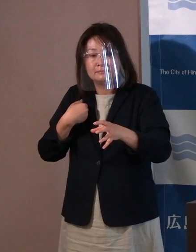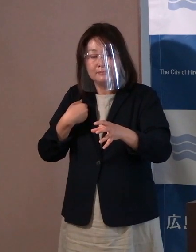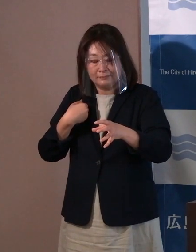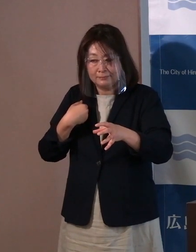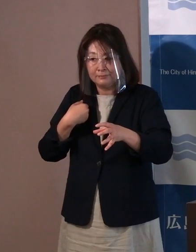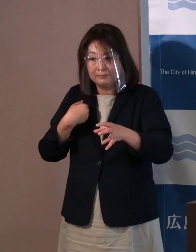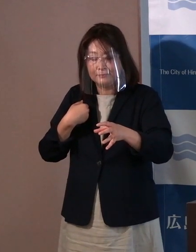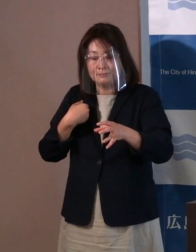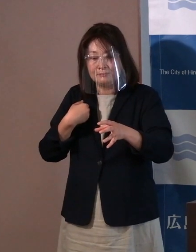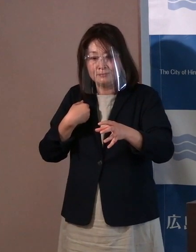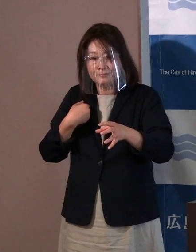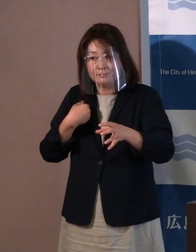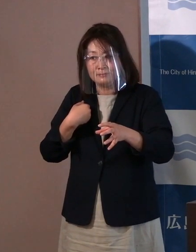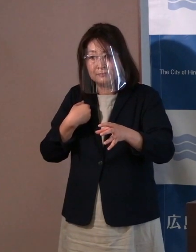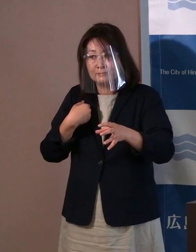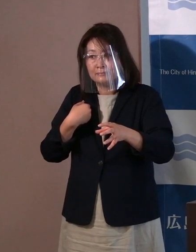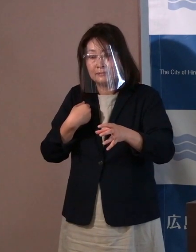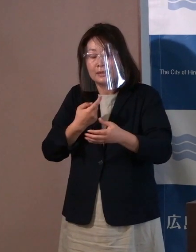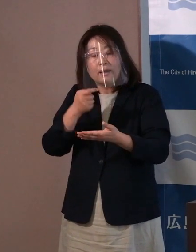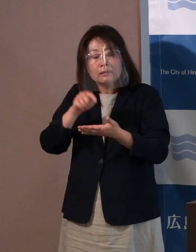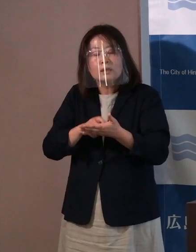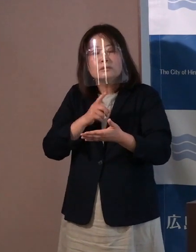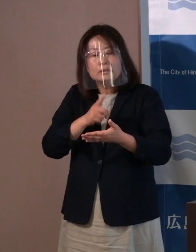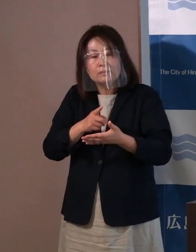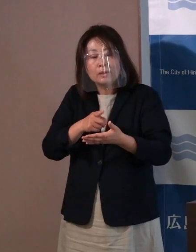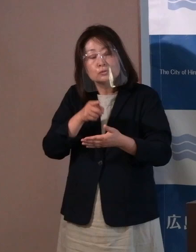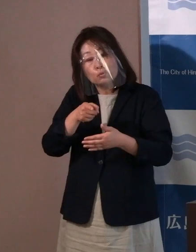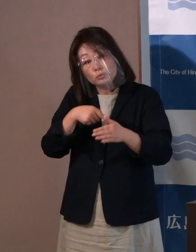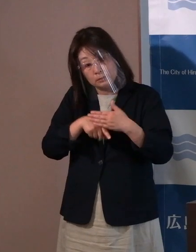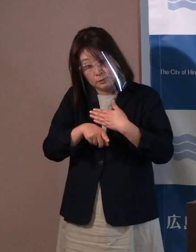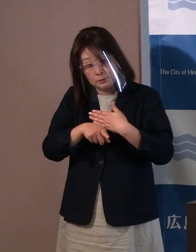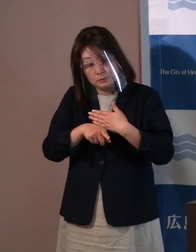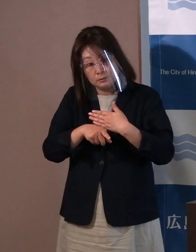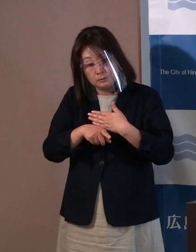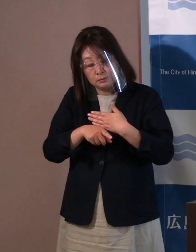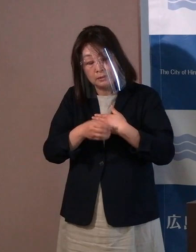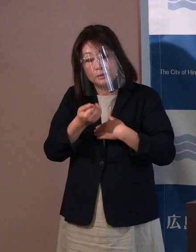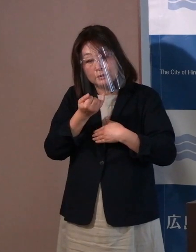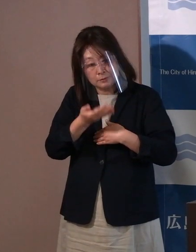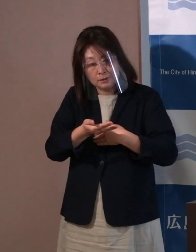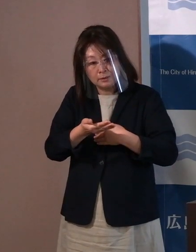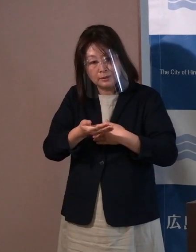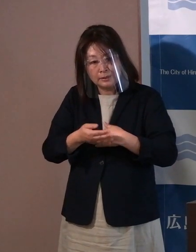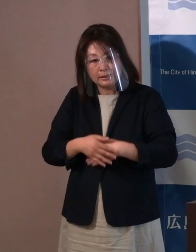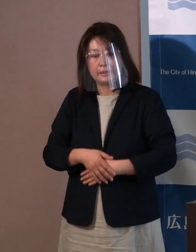簡単にいいますと､ そういうような理解でよろしいでしょうか｡